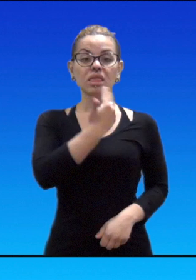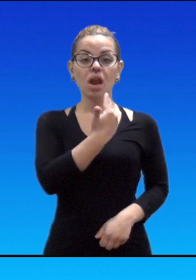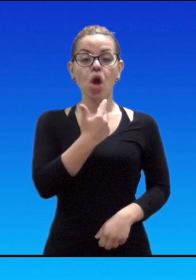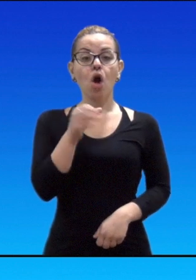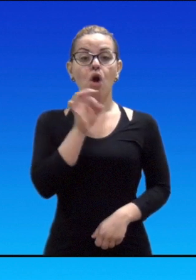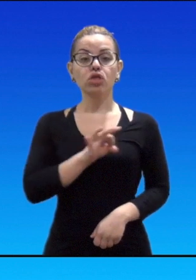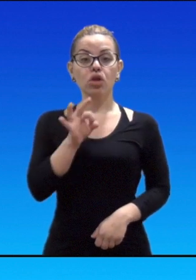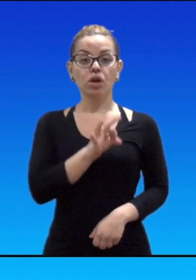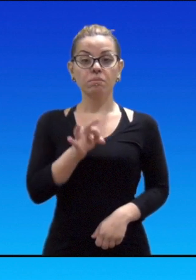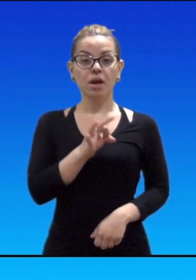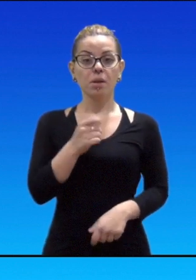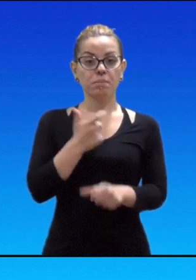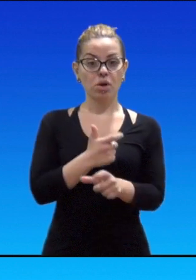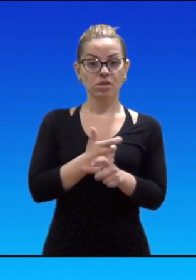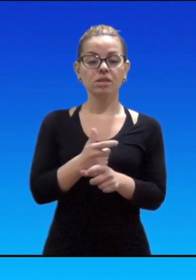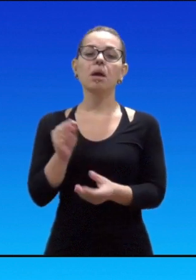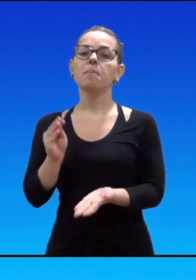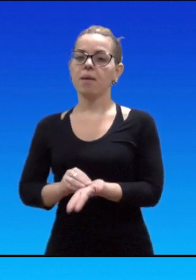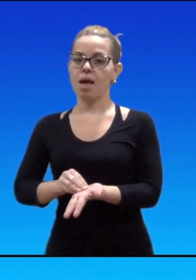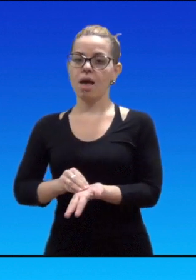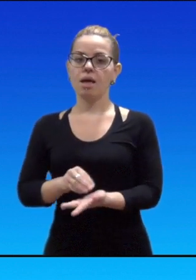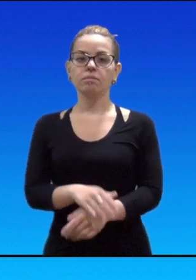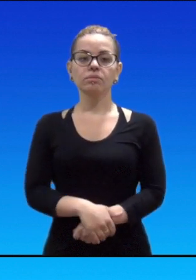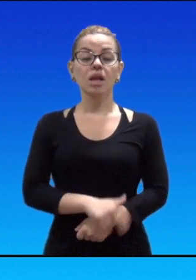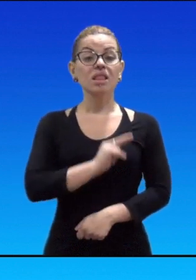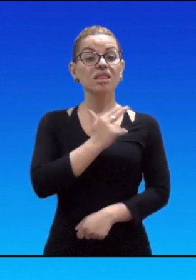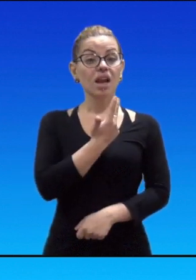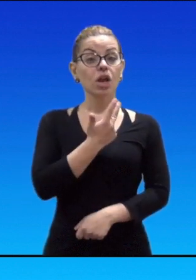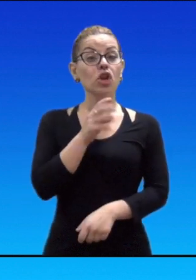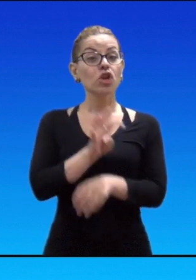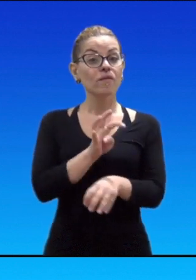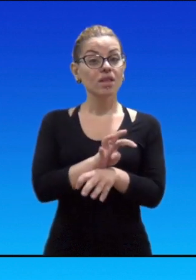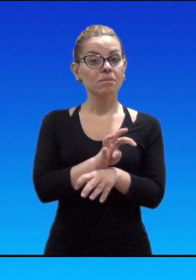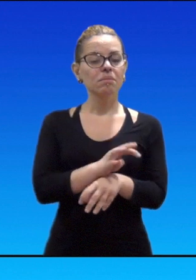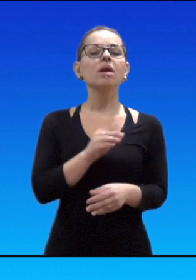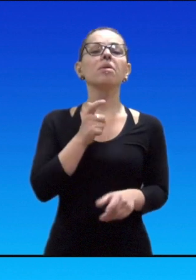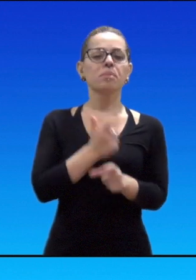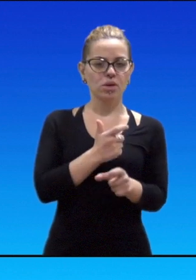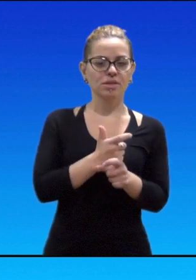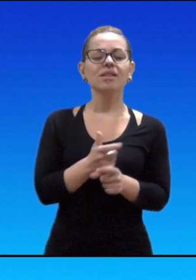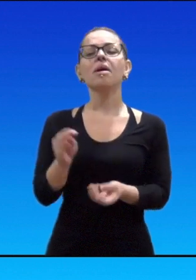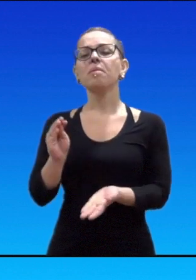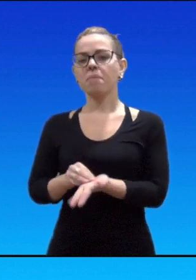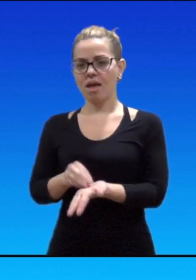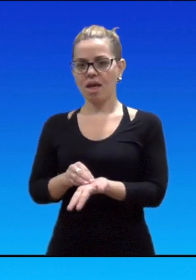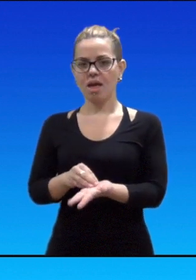3 Ottobre Poste e Banche; 3 Novembre Poste e Banche;